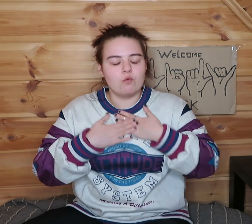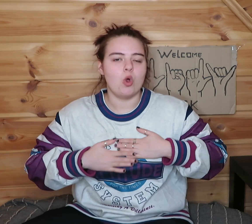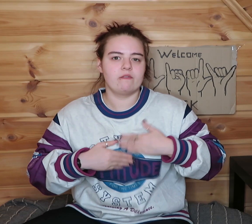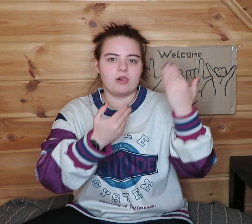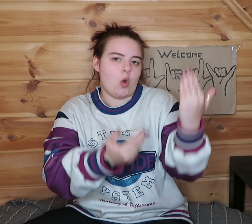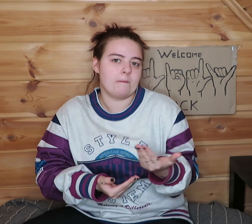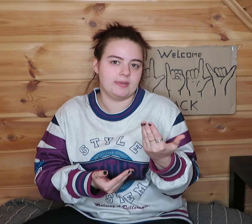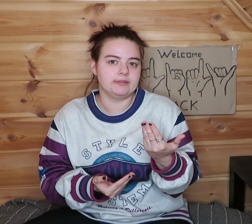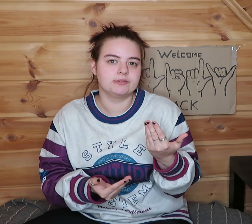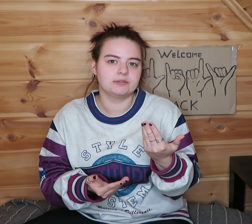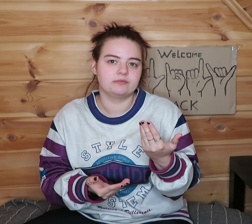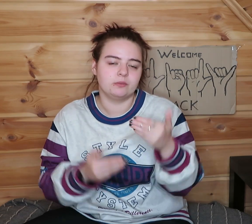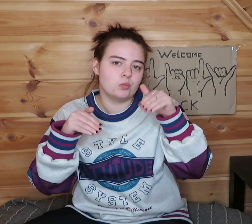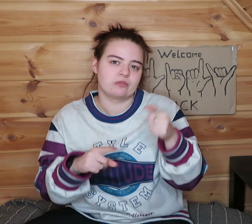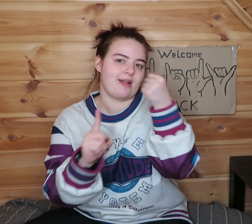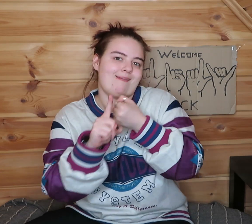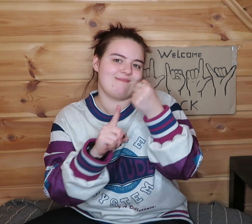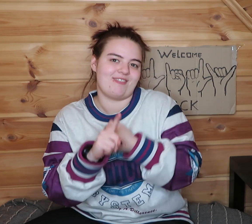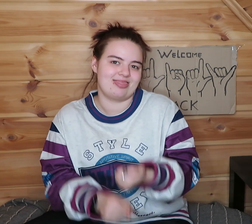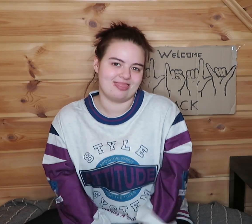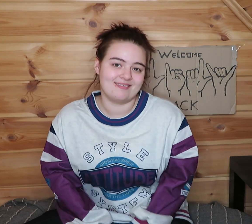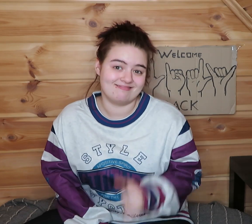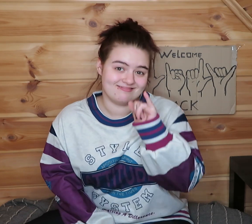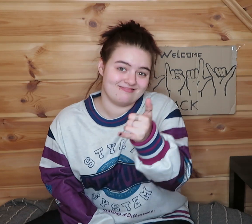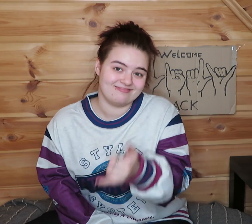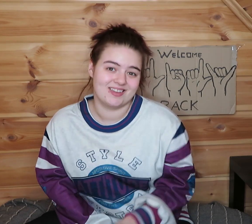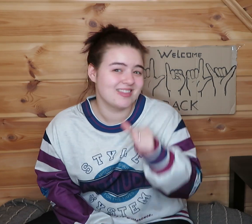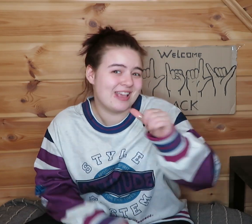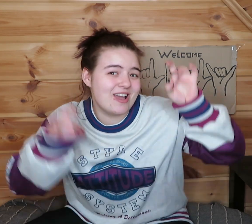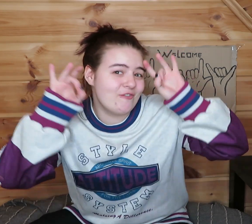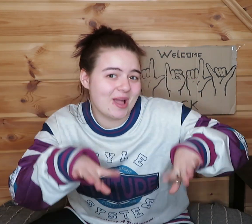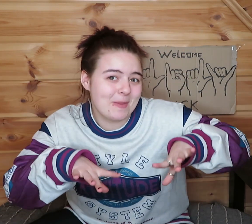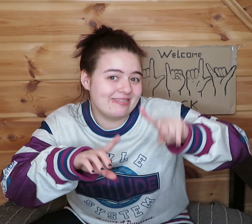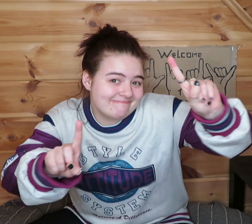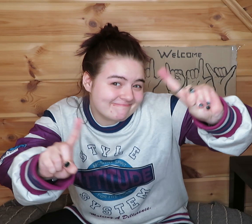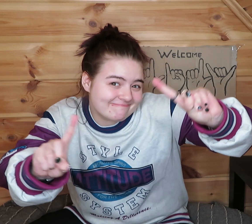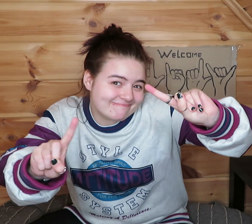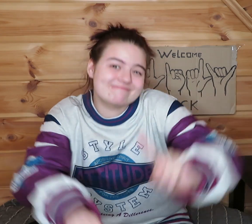Ich fühle mich auch wohl und willkommen. Ja man muss kämpfen. Nicht aufgeben!